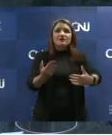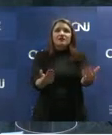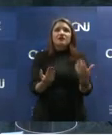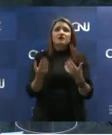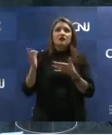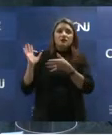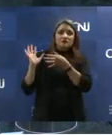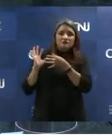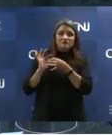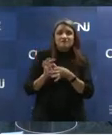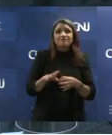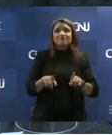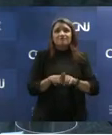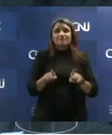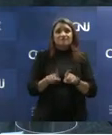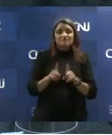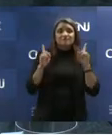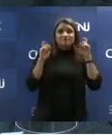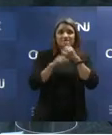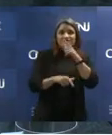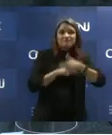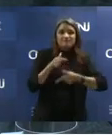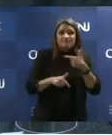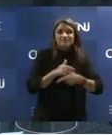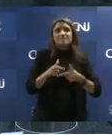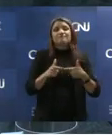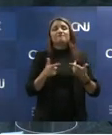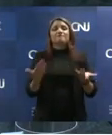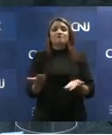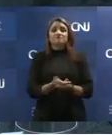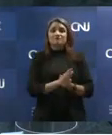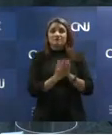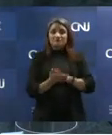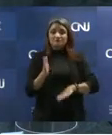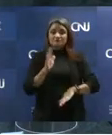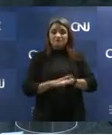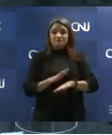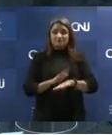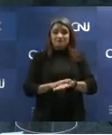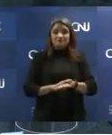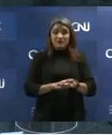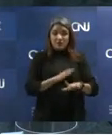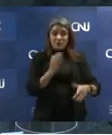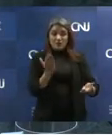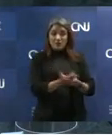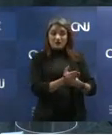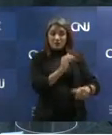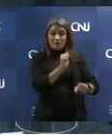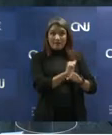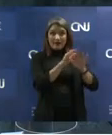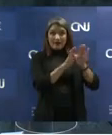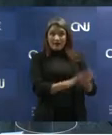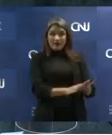passa por um processo como esse. Então, no período em que o processo ficou parado, que eu reputo, que é aquele ano em que houve a conclusão efetivamente,